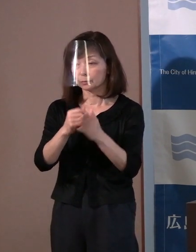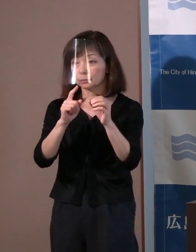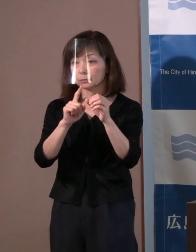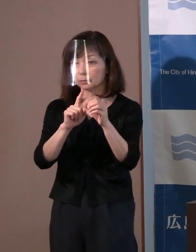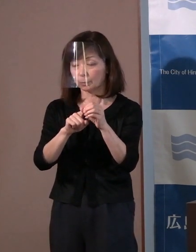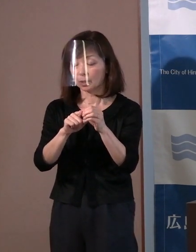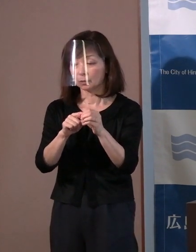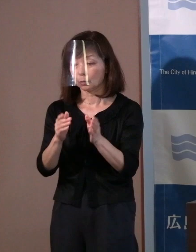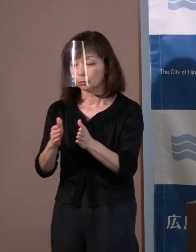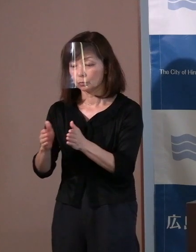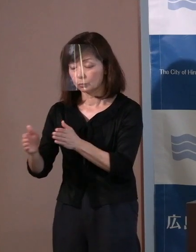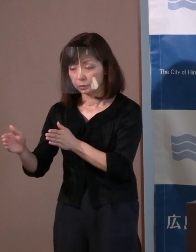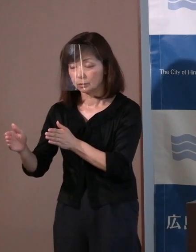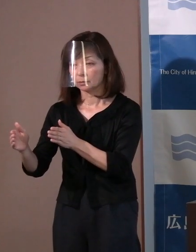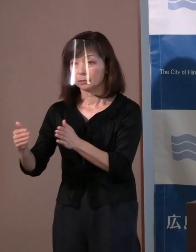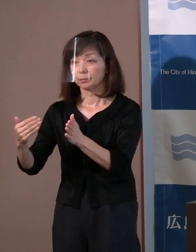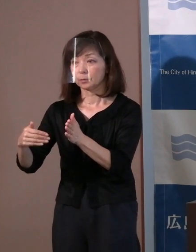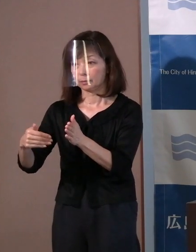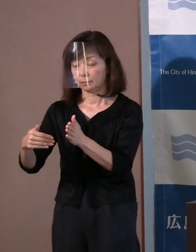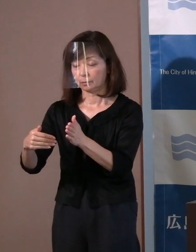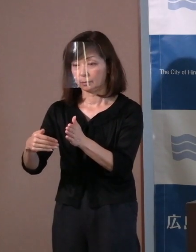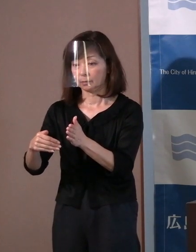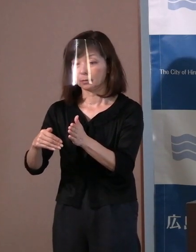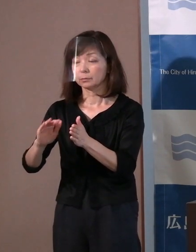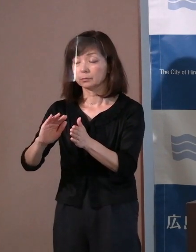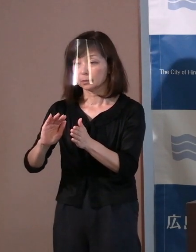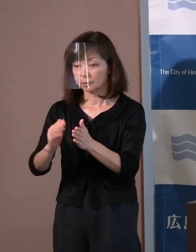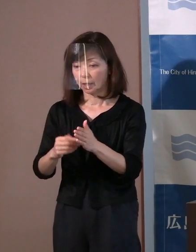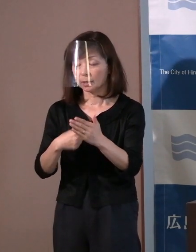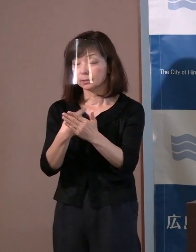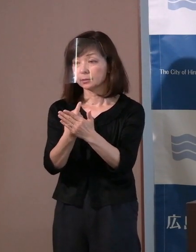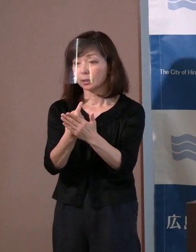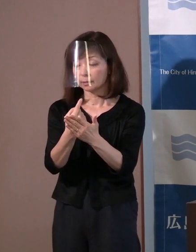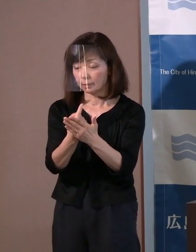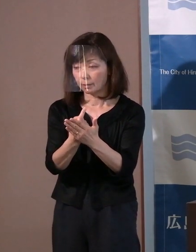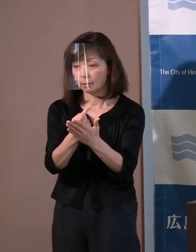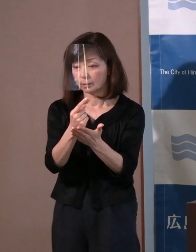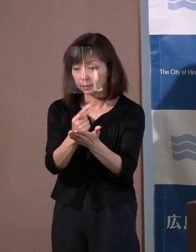政府は､まだ取り組んでない｡ だけど参加ということはすぐできますからね｡